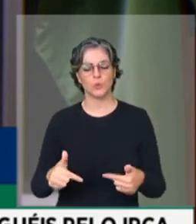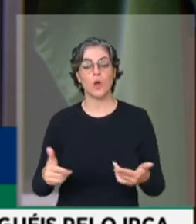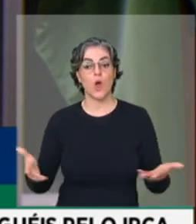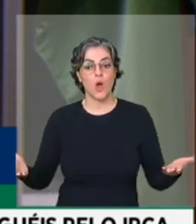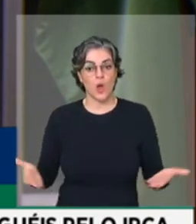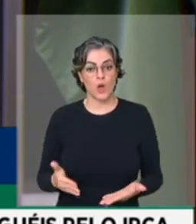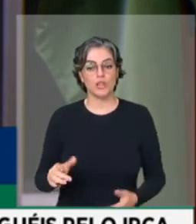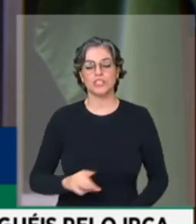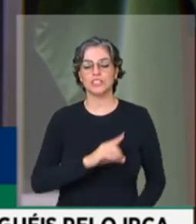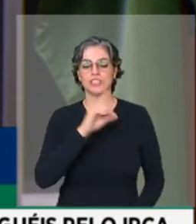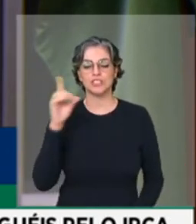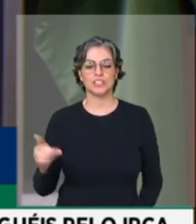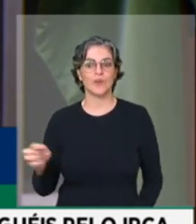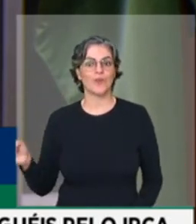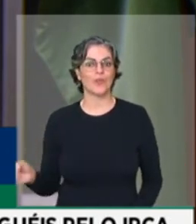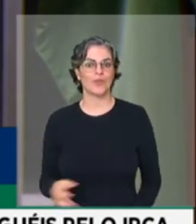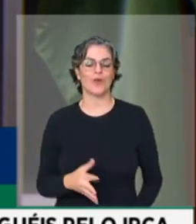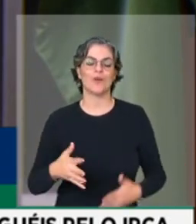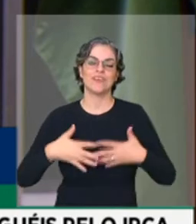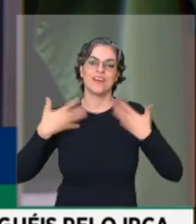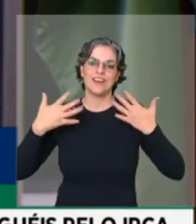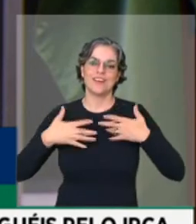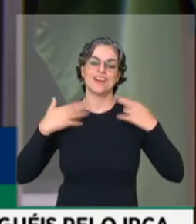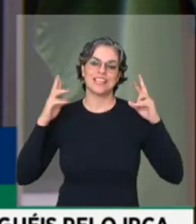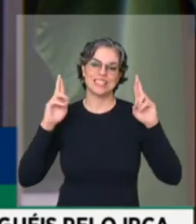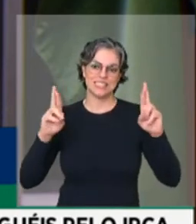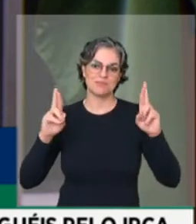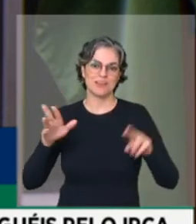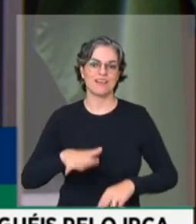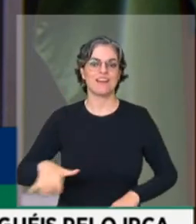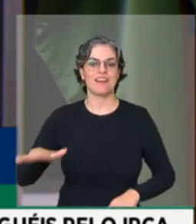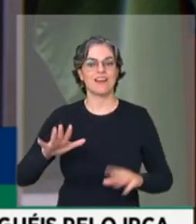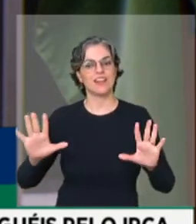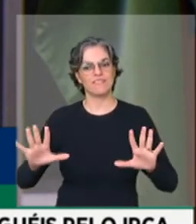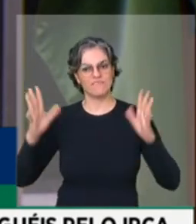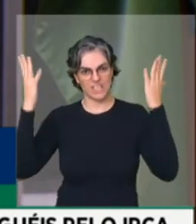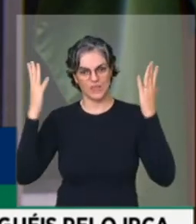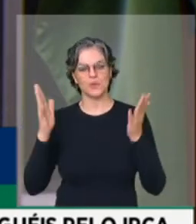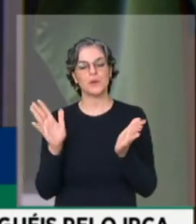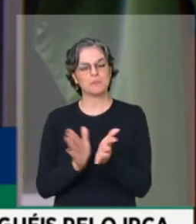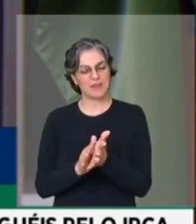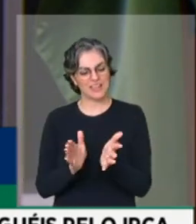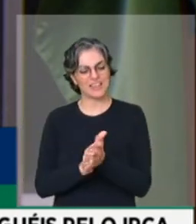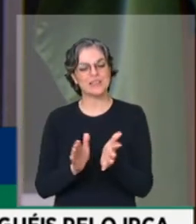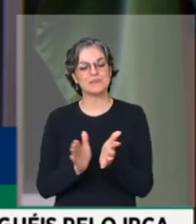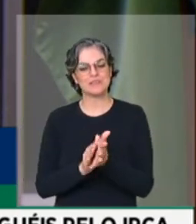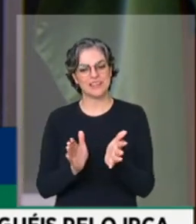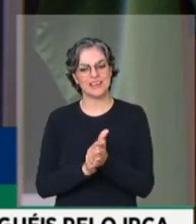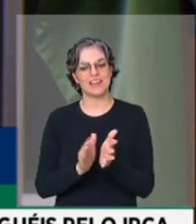RICARDO SILVA. VOCÊ B TAMBÉM É UM GIGANTE NESSA LUTA. HOJE É UM DIA QUE SE RENOVA A ESPERANÇA NO SETOR DE EVENTOS, PARABÉNS A TODOS OS